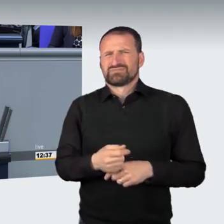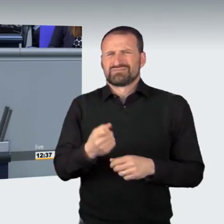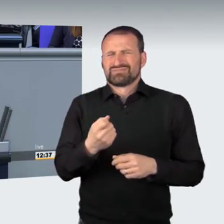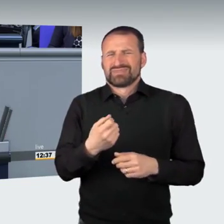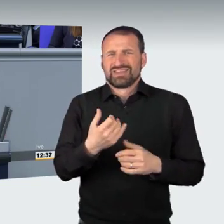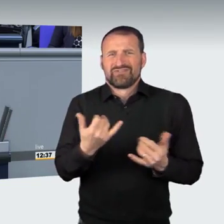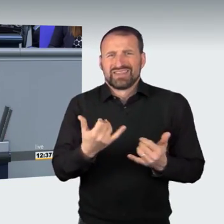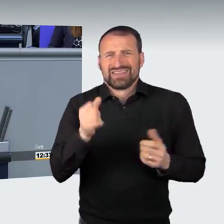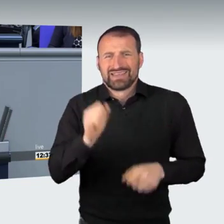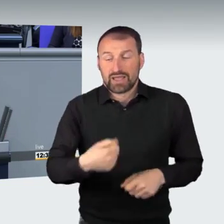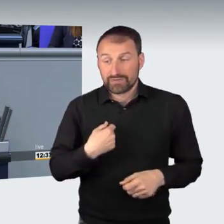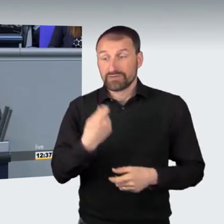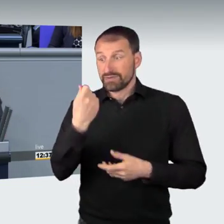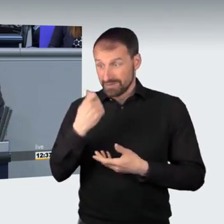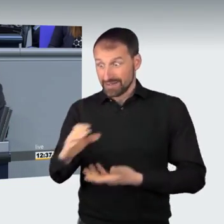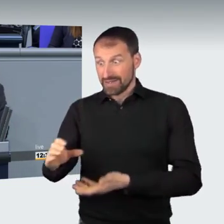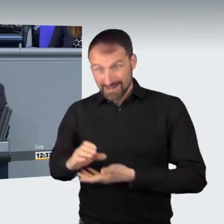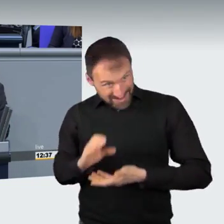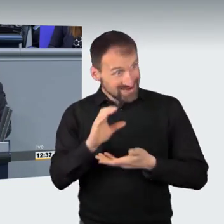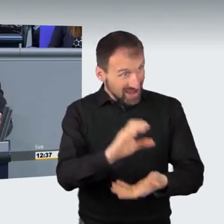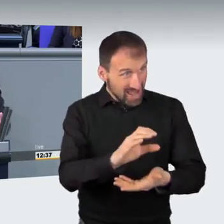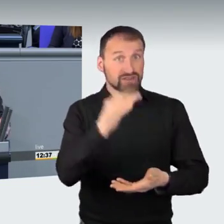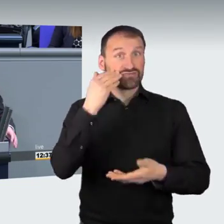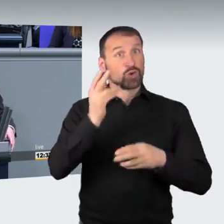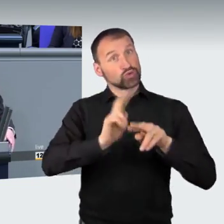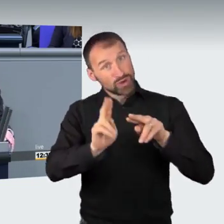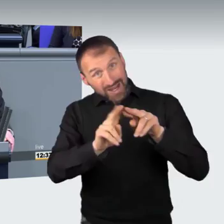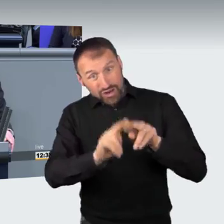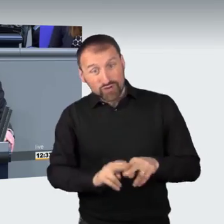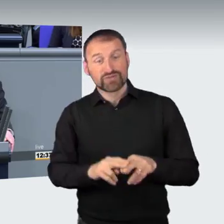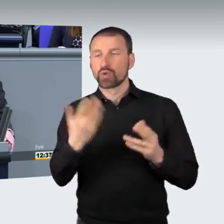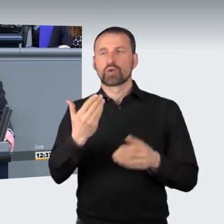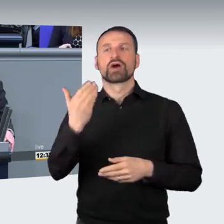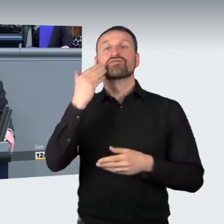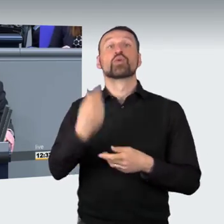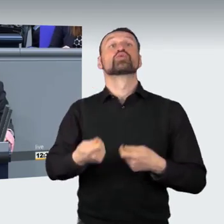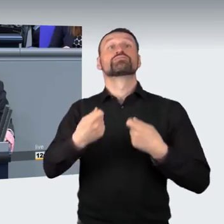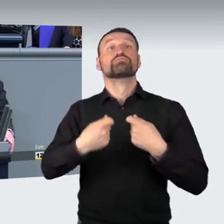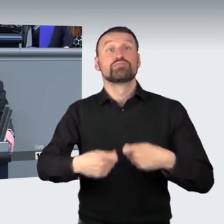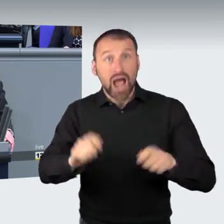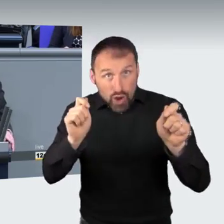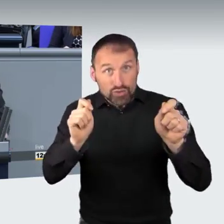Und kein vernünftiger Mensch wird eine in die Jahre gekommene Wohnung sanieren und die Wohnqualität